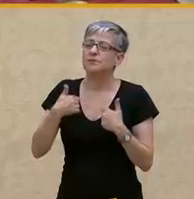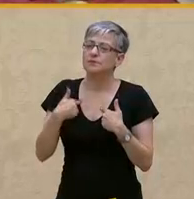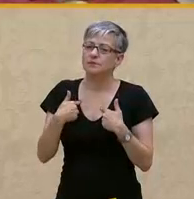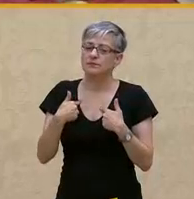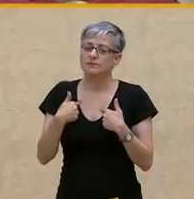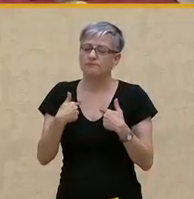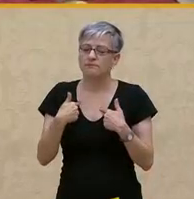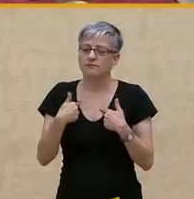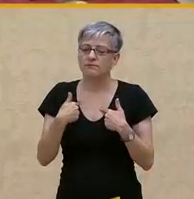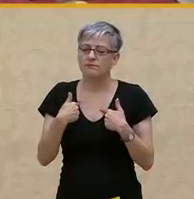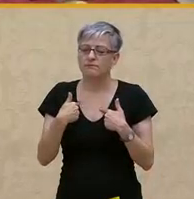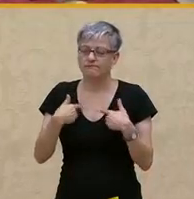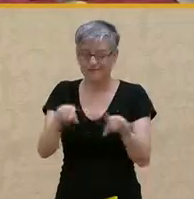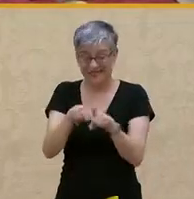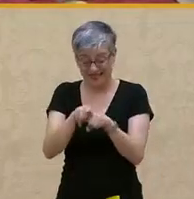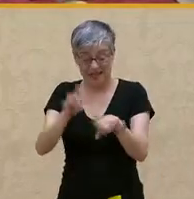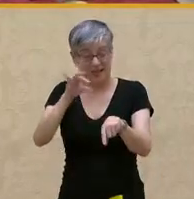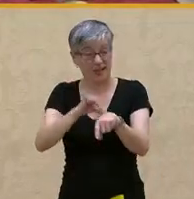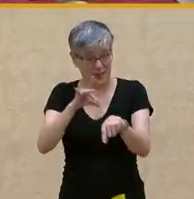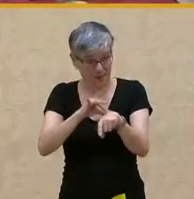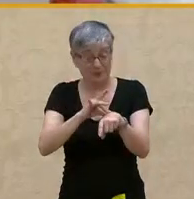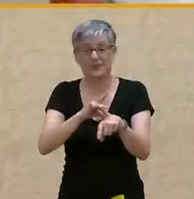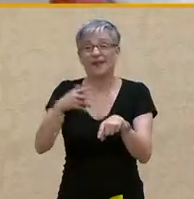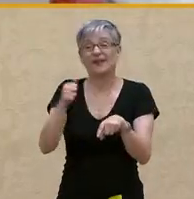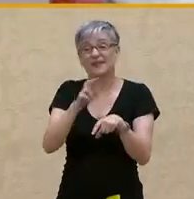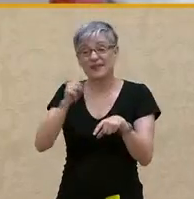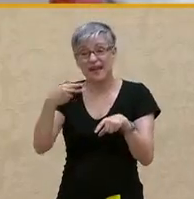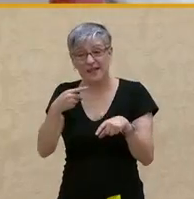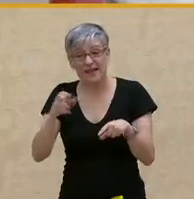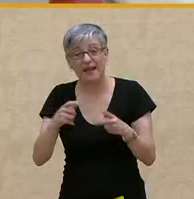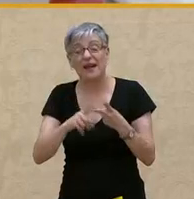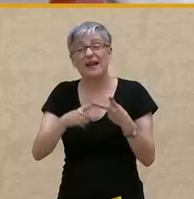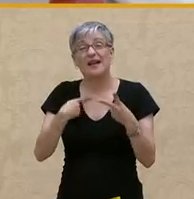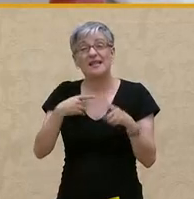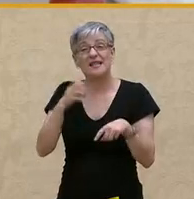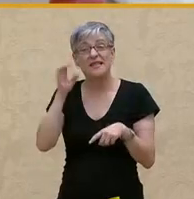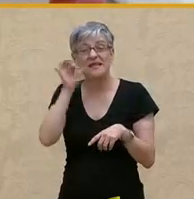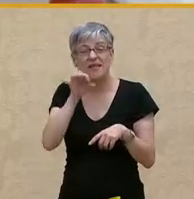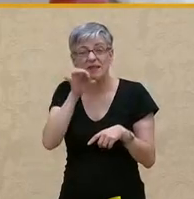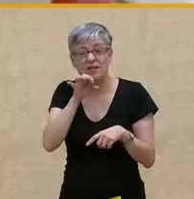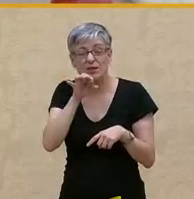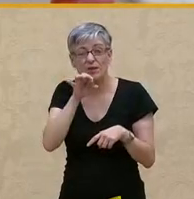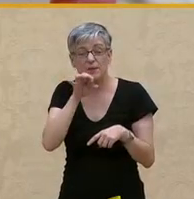Es una enfermedad, el síndrome de Charge, que es una de las más graves enfermedades